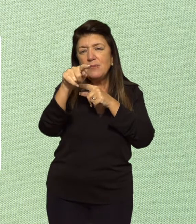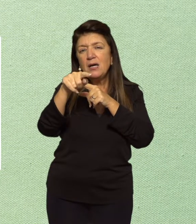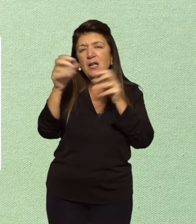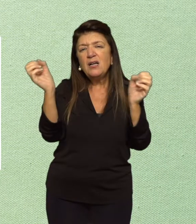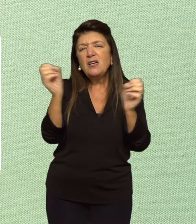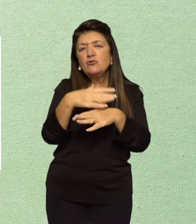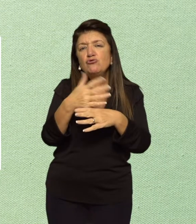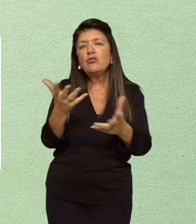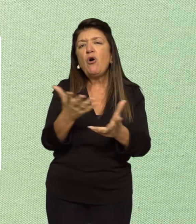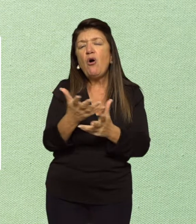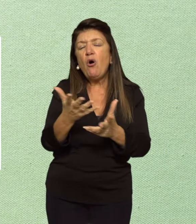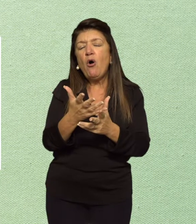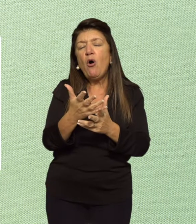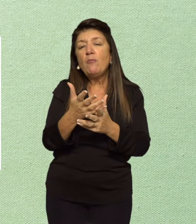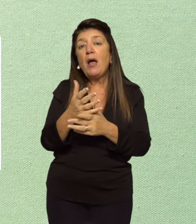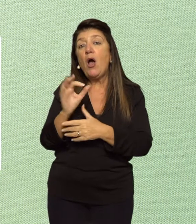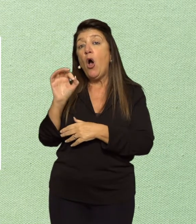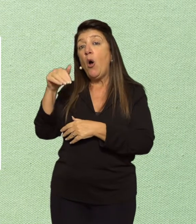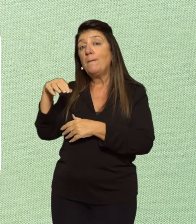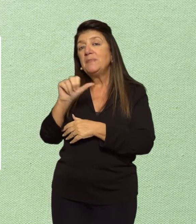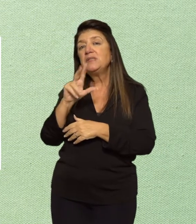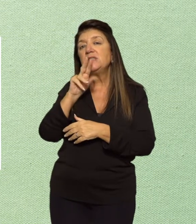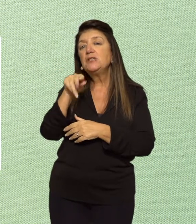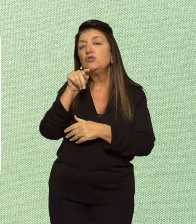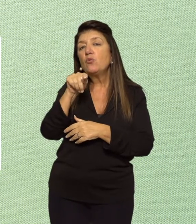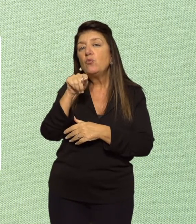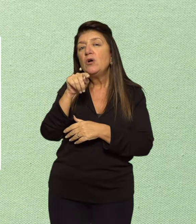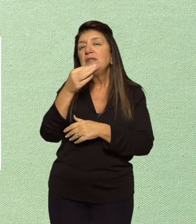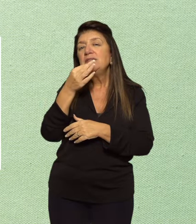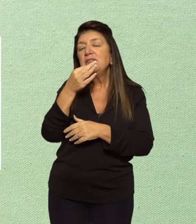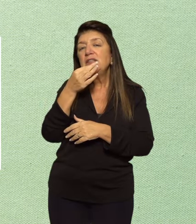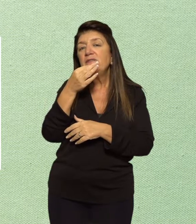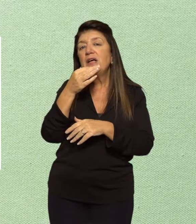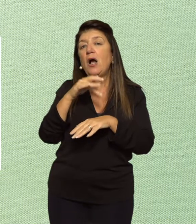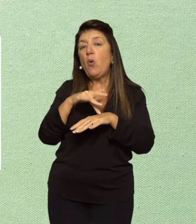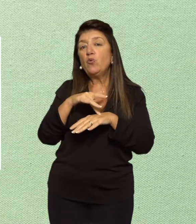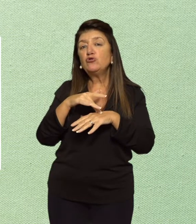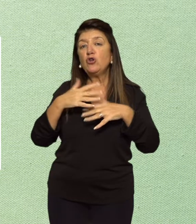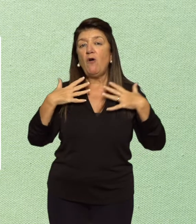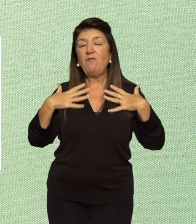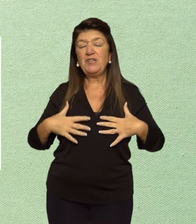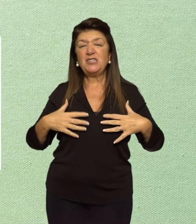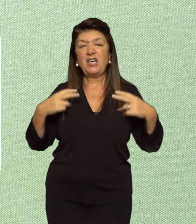appunto la definisce come l'utilizzo intenzionale di forza fisica o del proprio potere contro sé